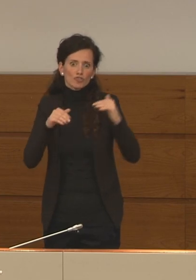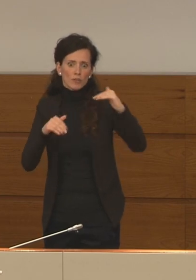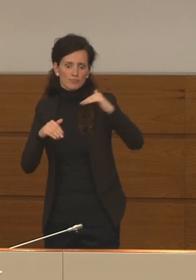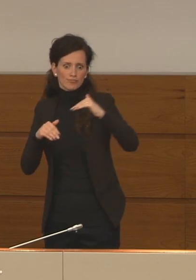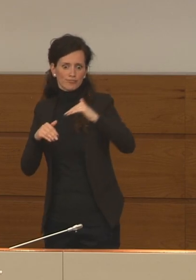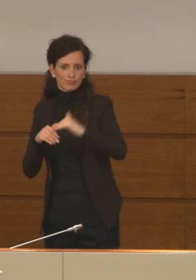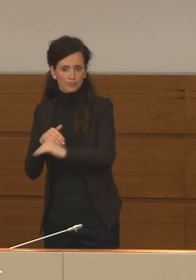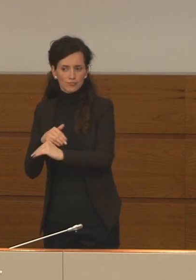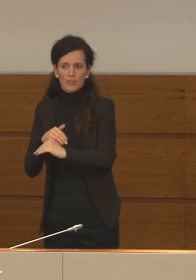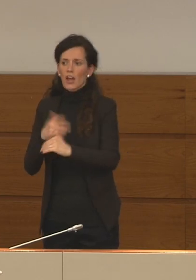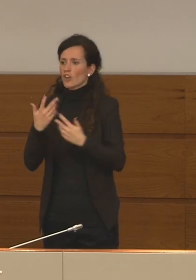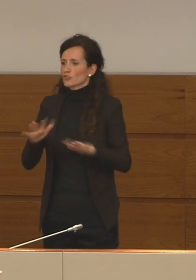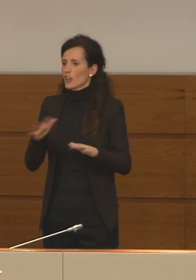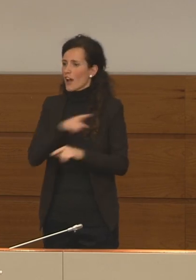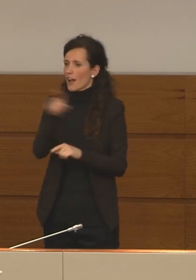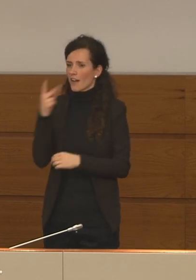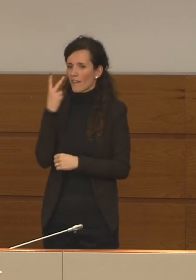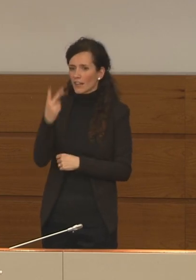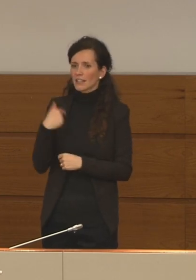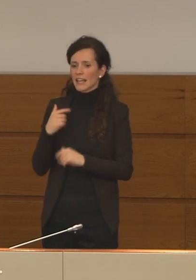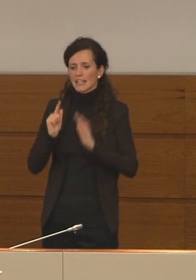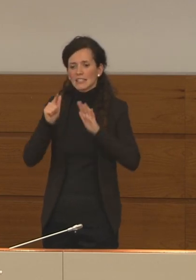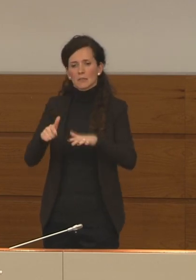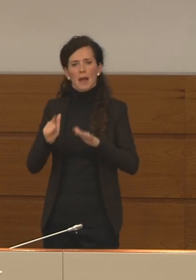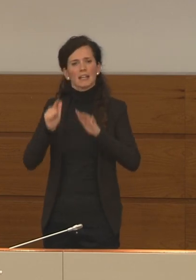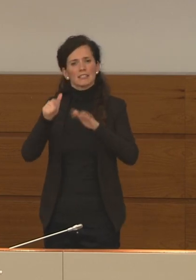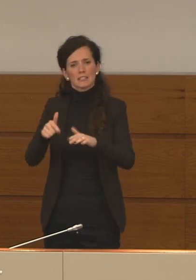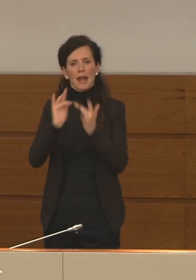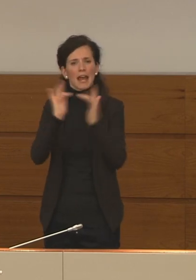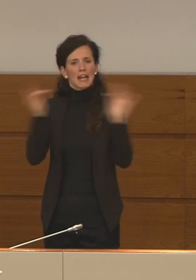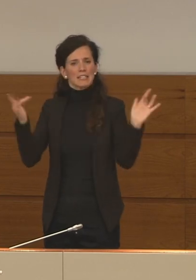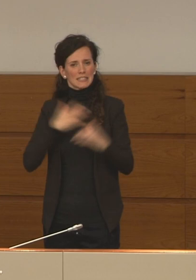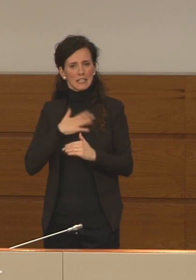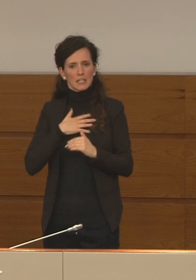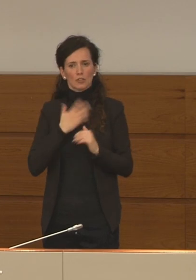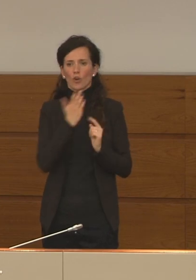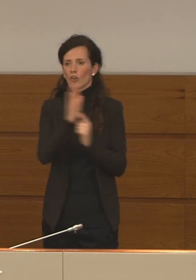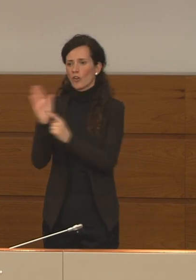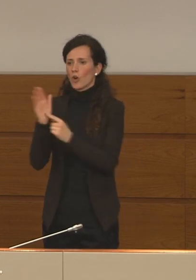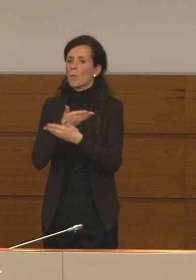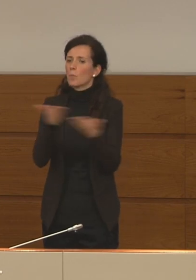dati che pubblichiamo settimanalmente sul nostro sito EpiCentro però c'è